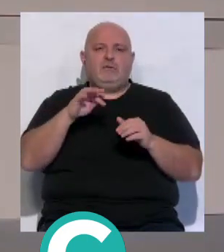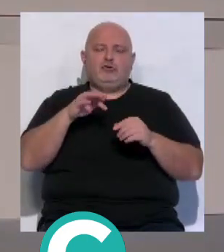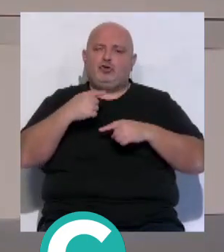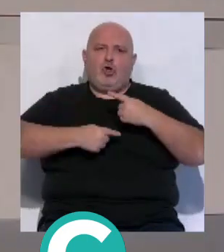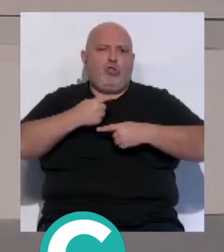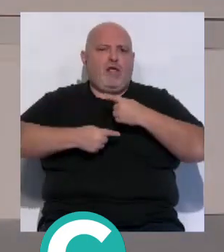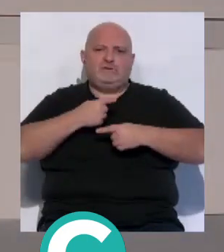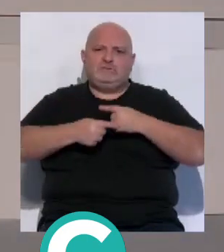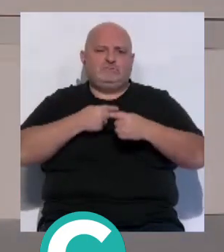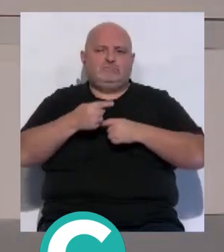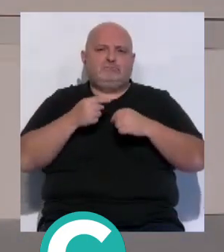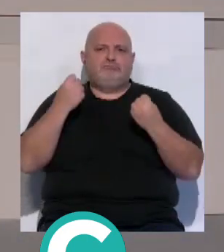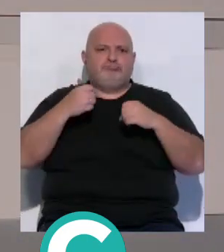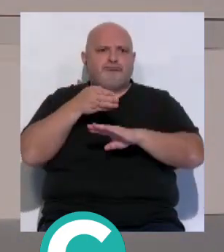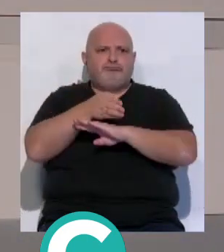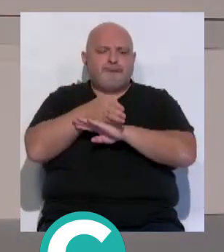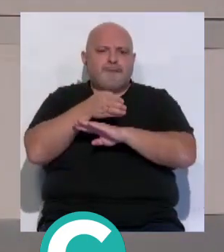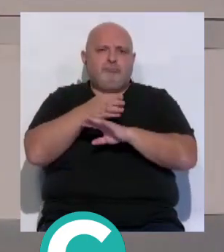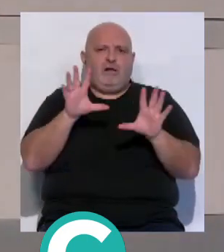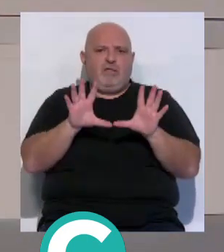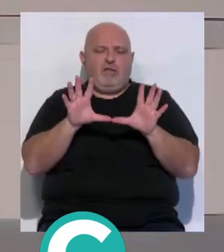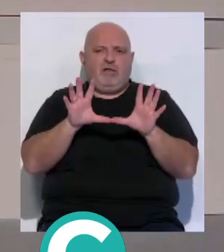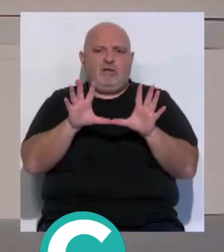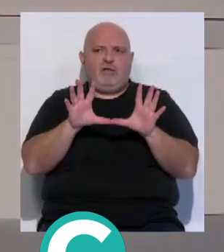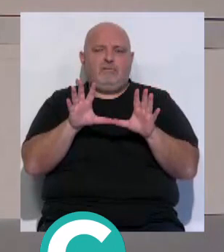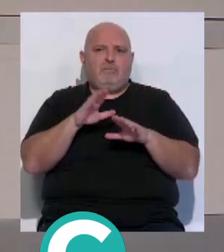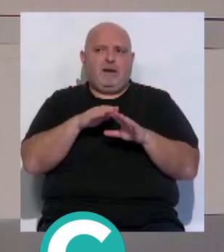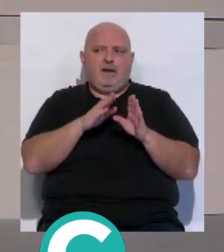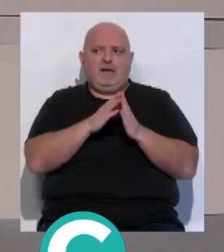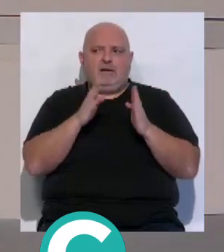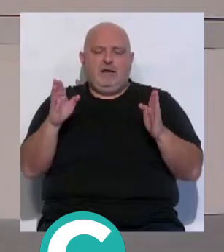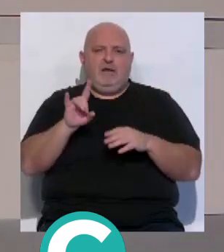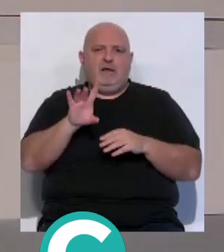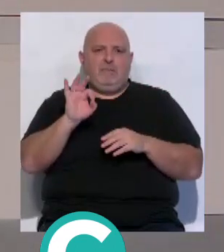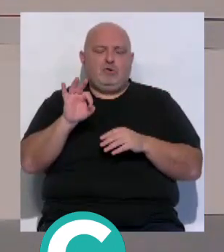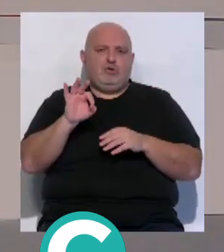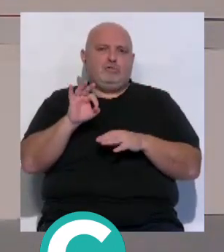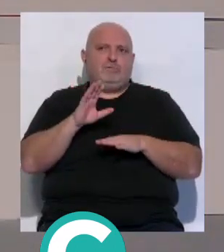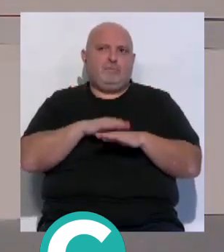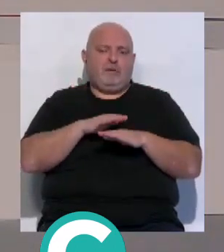en los entrenamientos a partir de las 10 y que tenemos para estar esos 15 minutos de cortesía